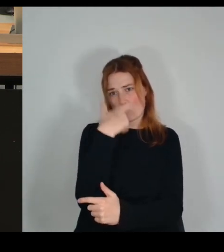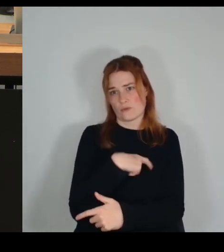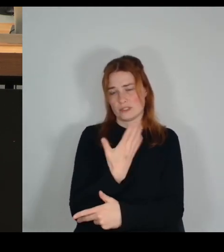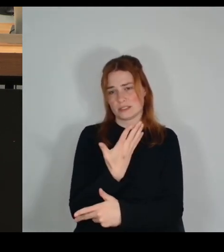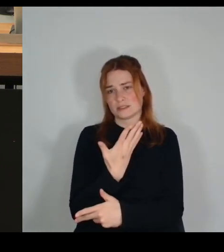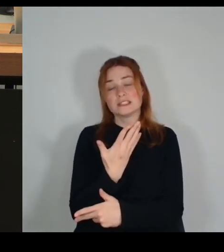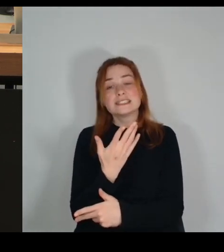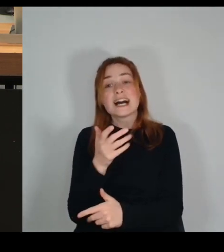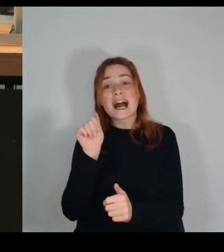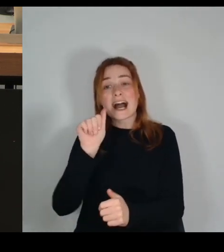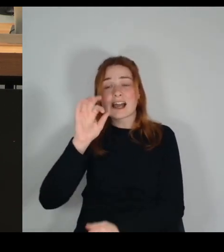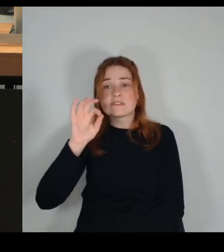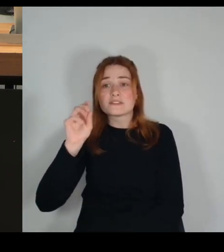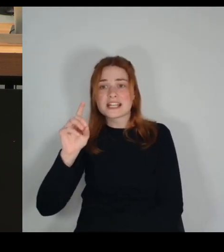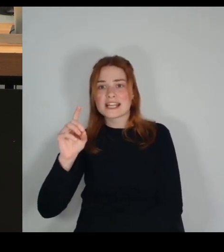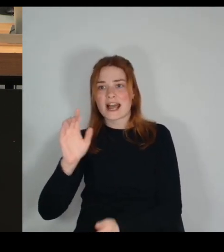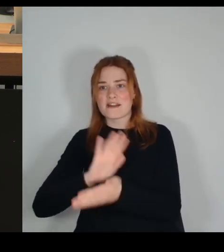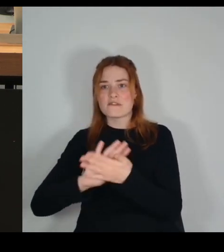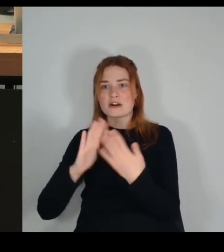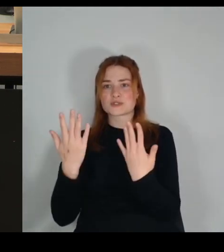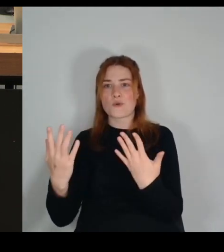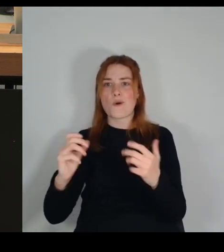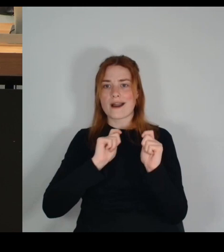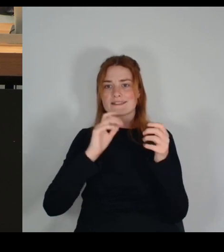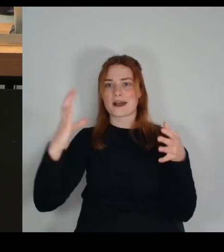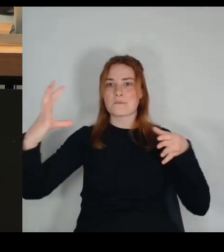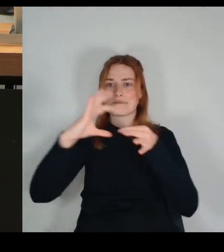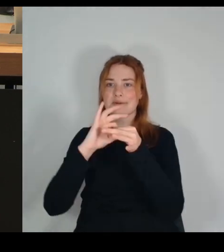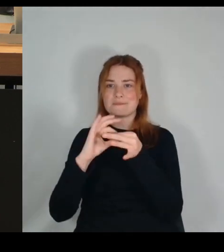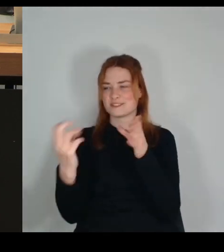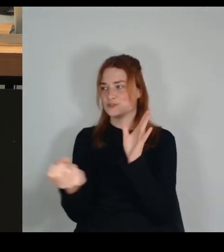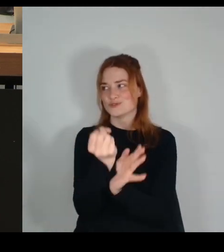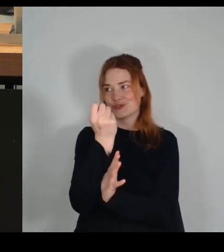Wenn es für ihn kein Grund für eine Polizeikontrolle geben muss, dann